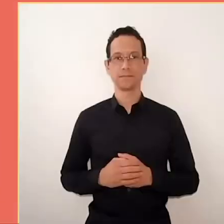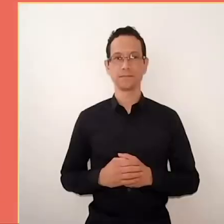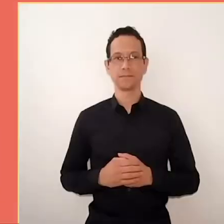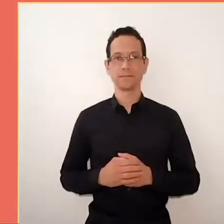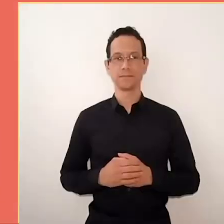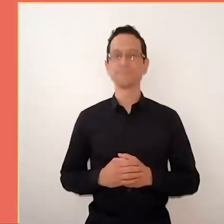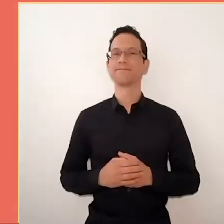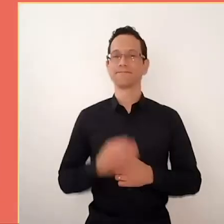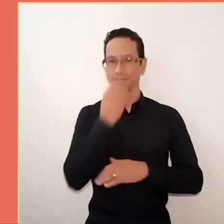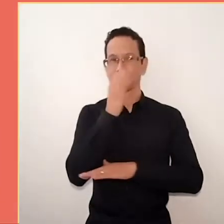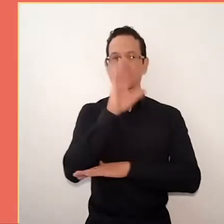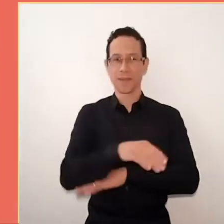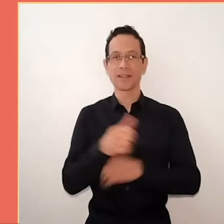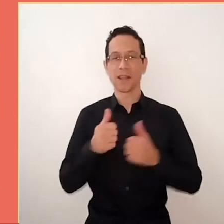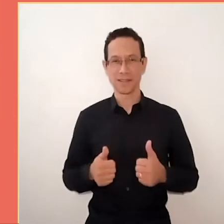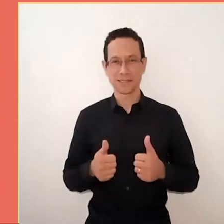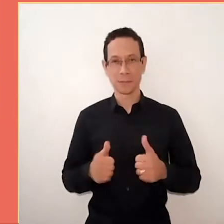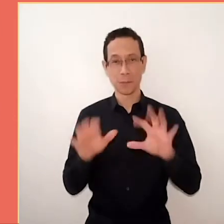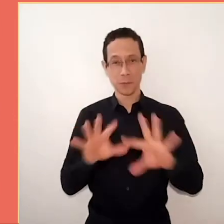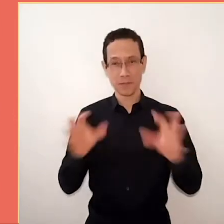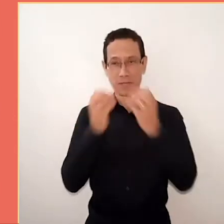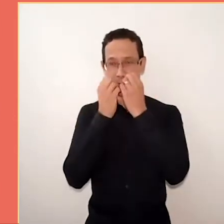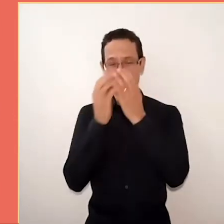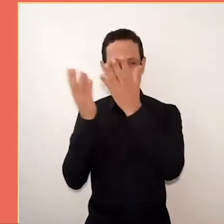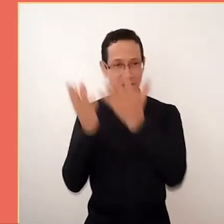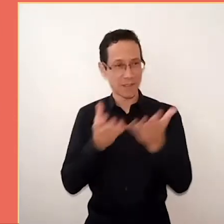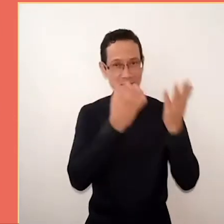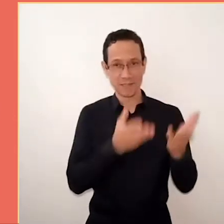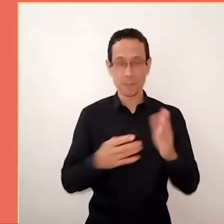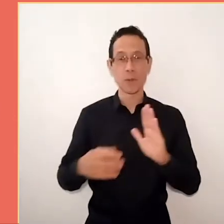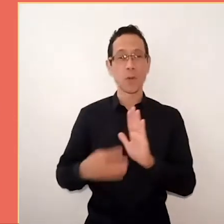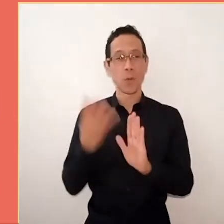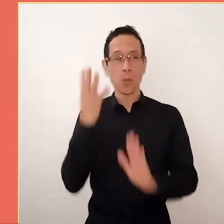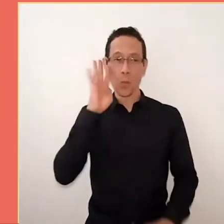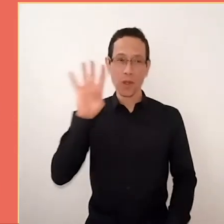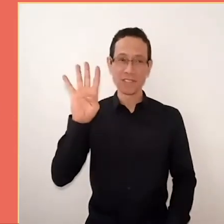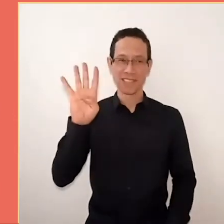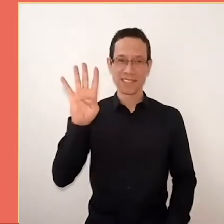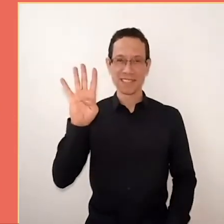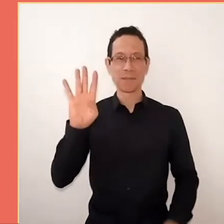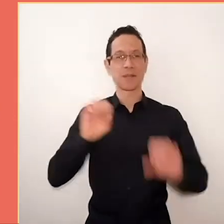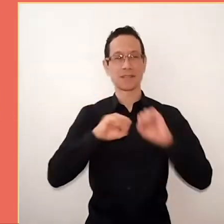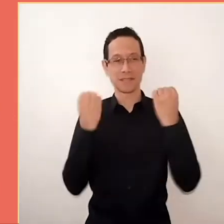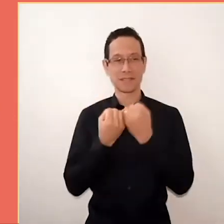Boa tarde! Sejam todos bem-vindos e bem-vindas ao 4° dia do 3° Seminário Internacional